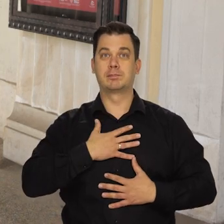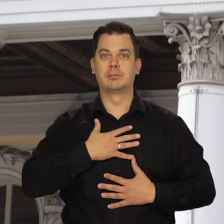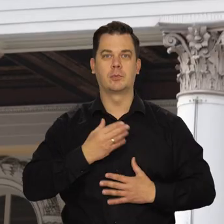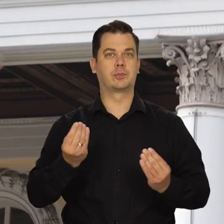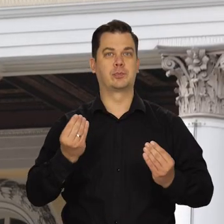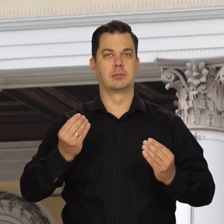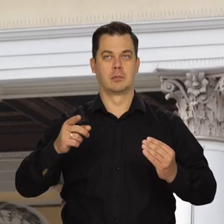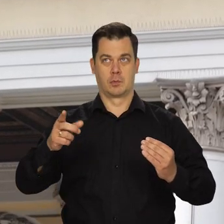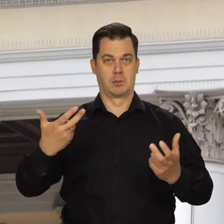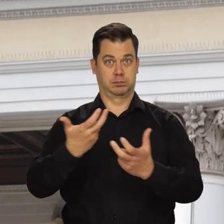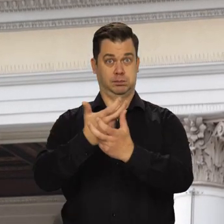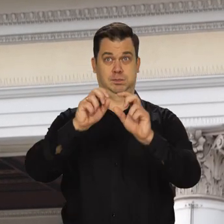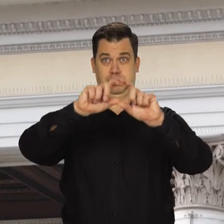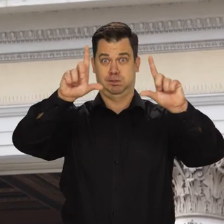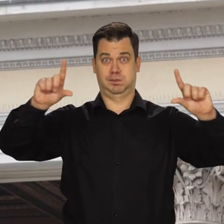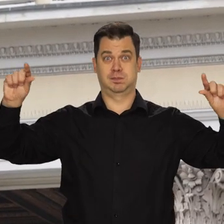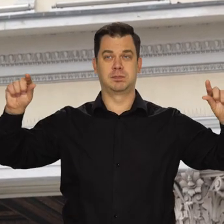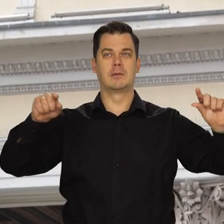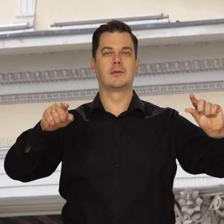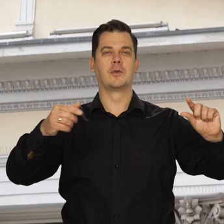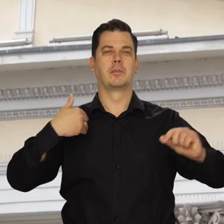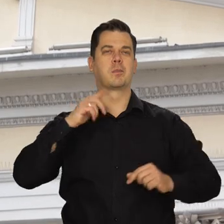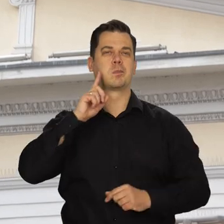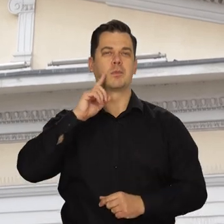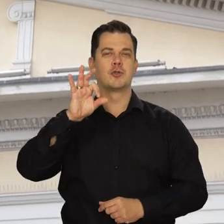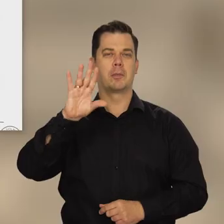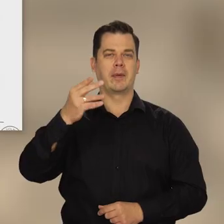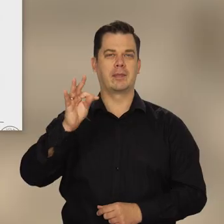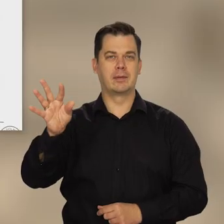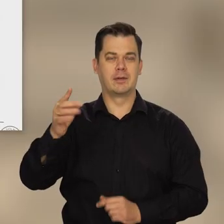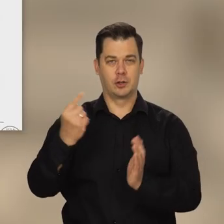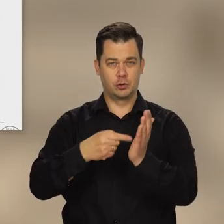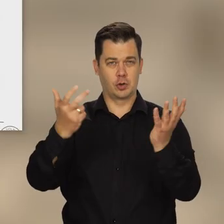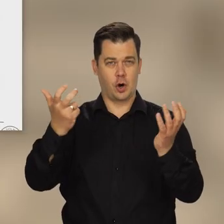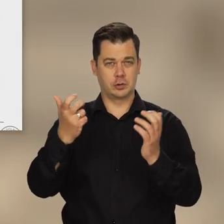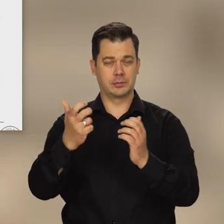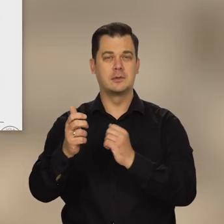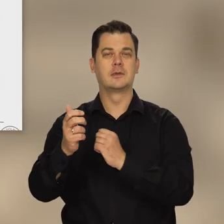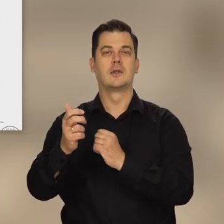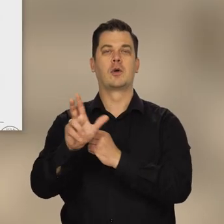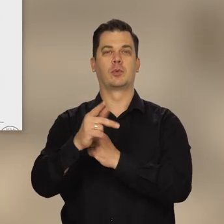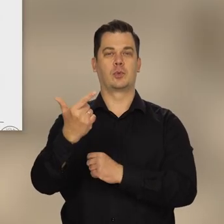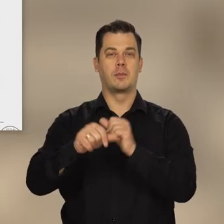który jest dominantą projektu Karla Schmidta z 1872 roku.